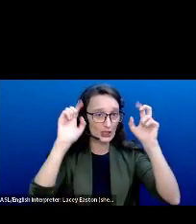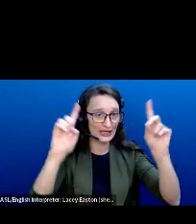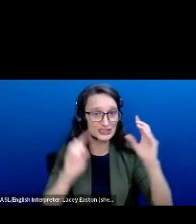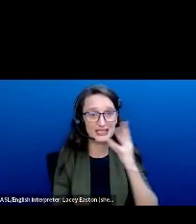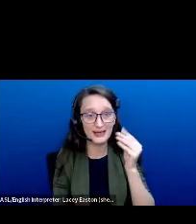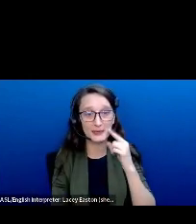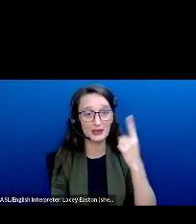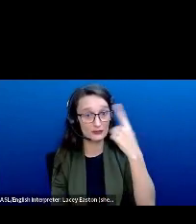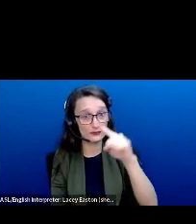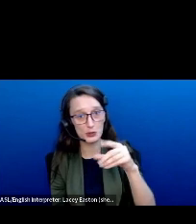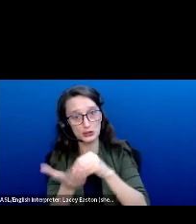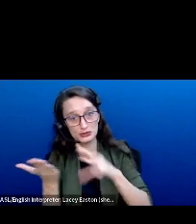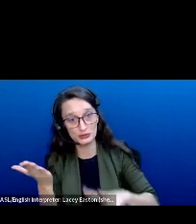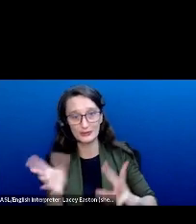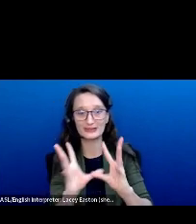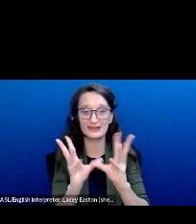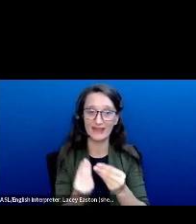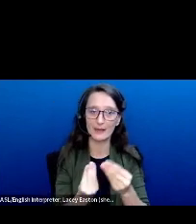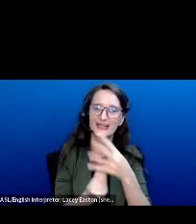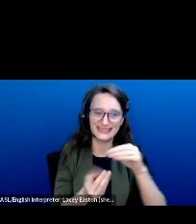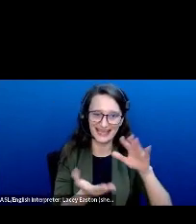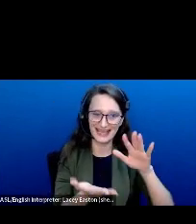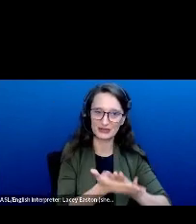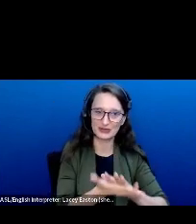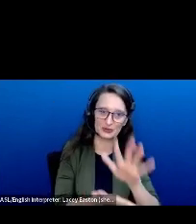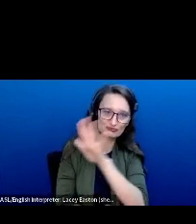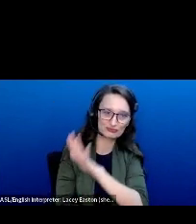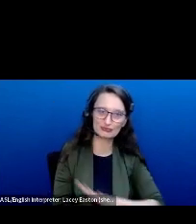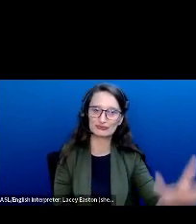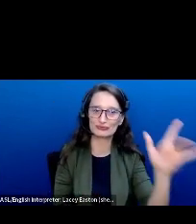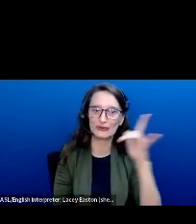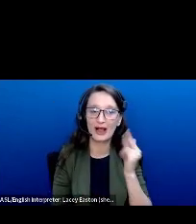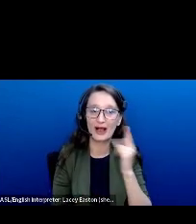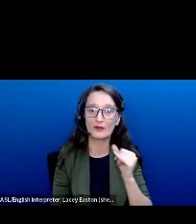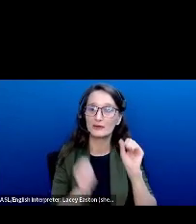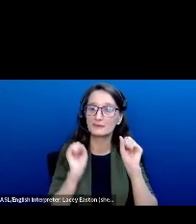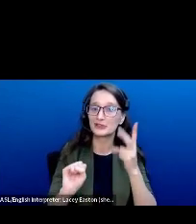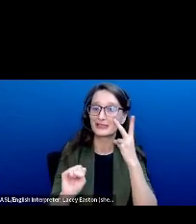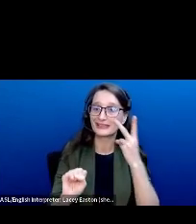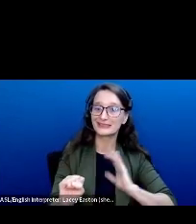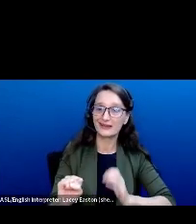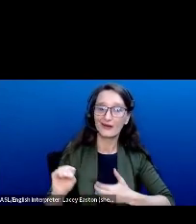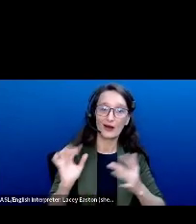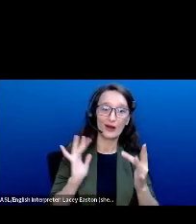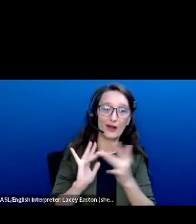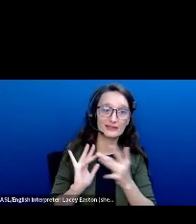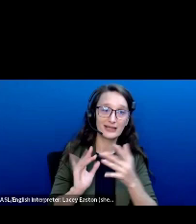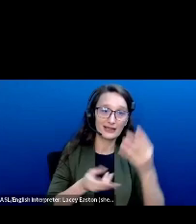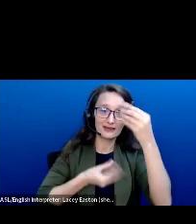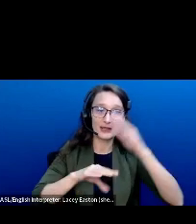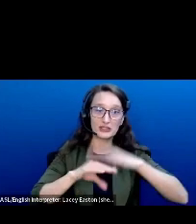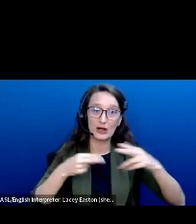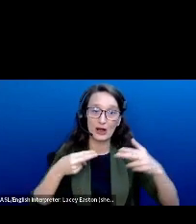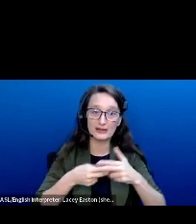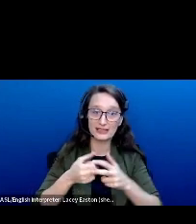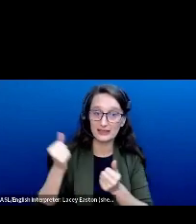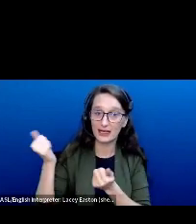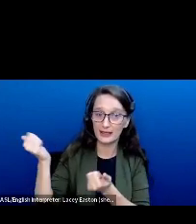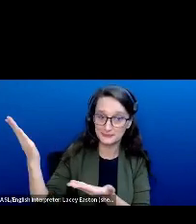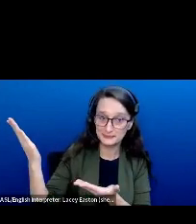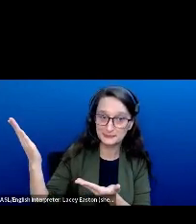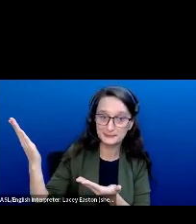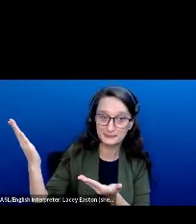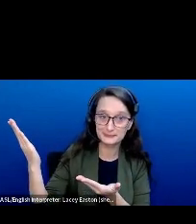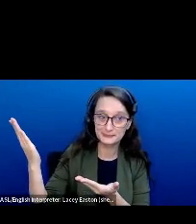escuelas en todo el estado. En la diapositiva se encuentra nuestra información de contacto. Nuestro número 800 es